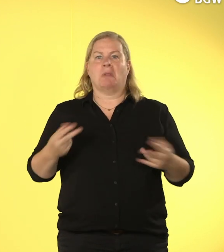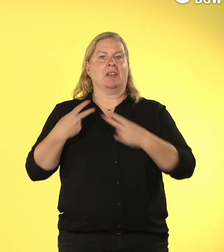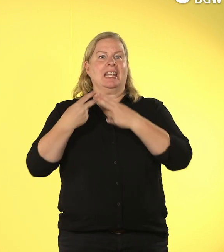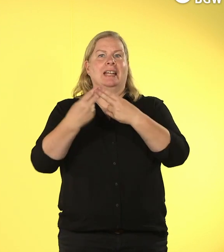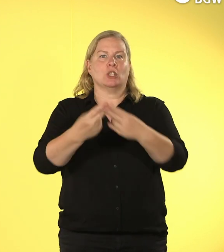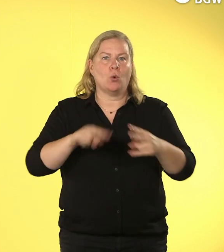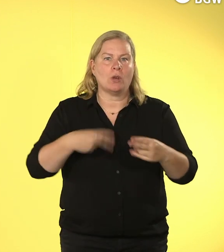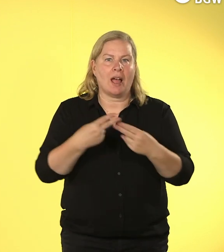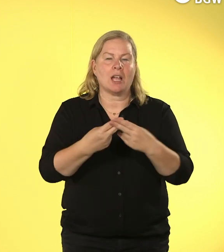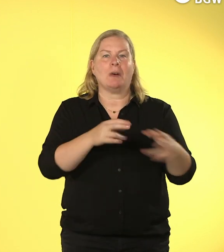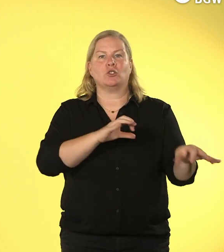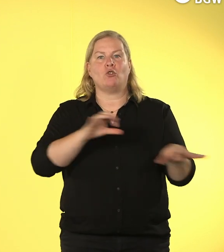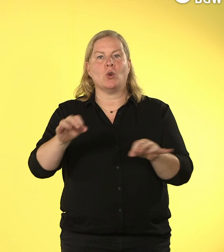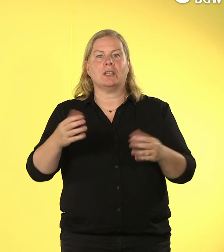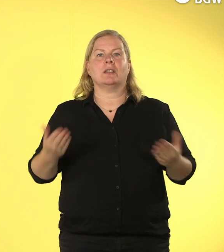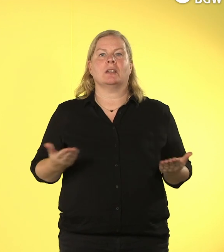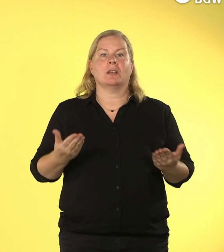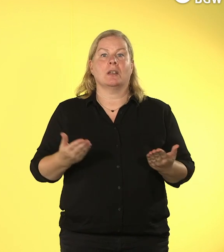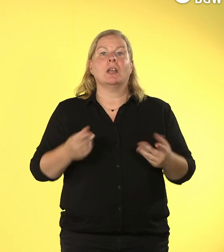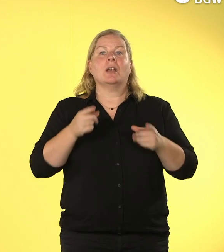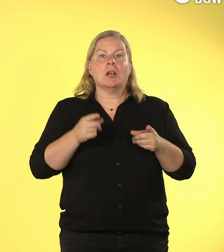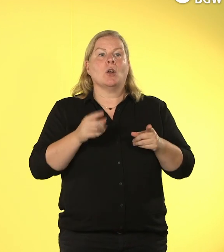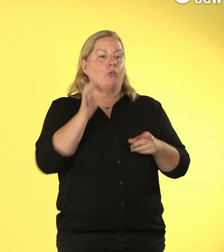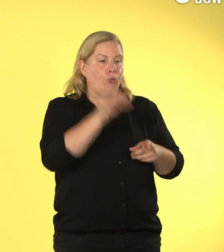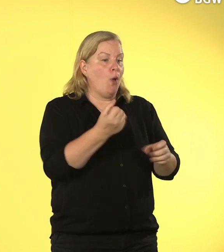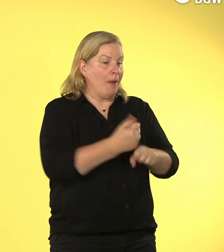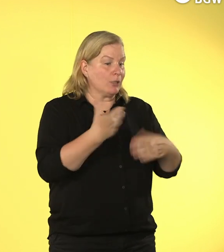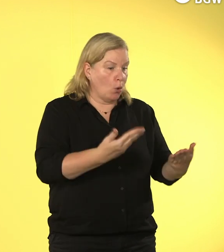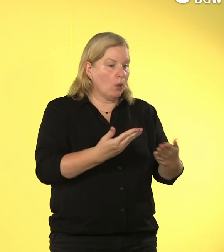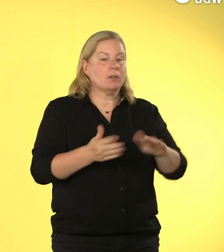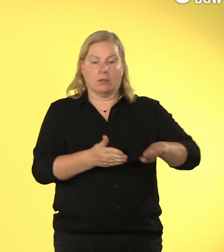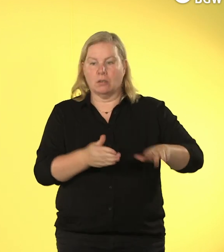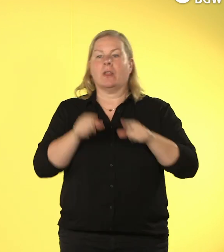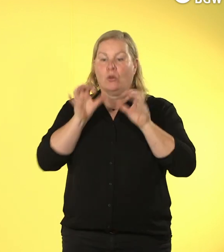innerhalb der Generationen abzugrenzen, gibt es meiner Meinung nach nicht.